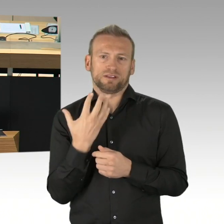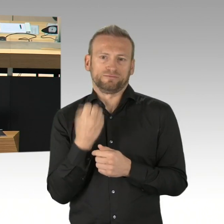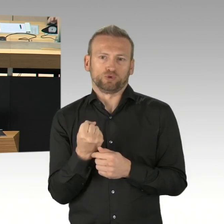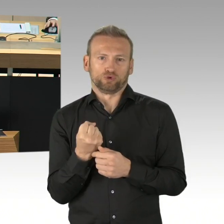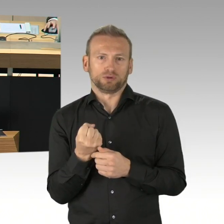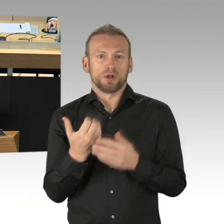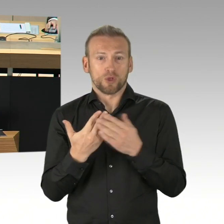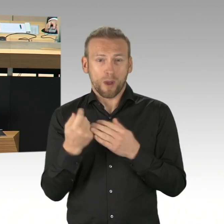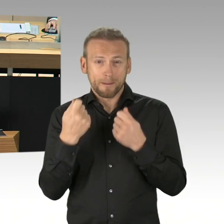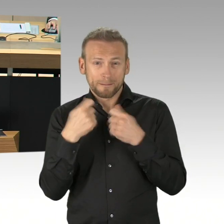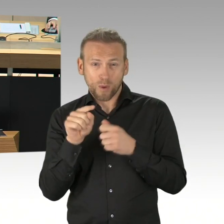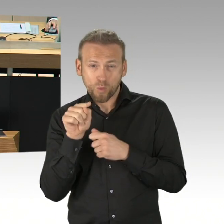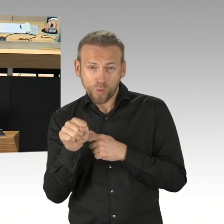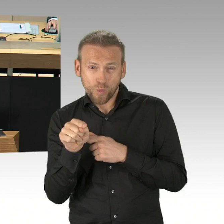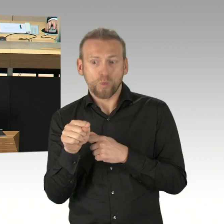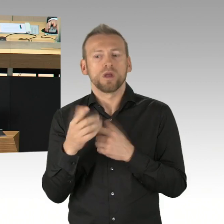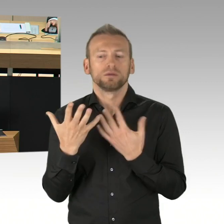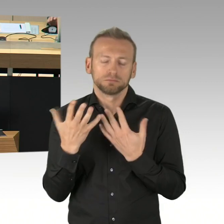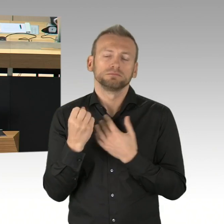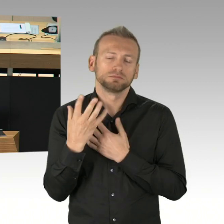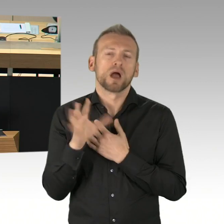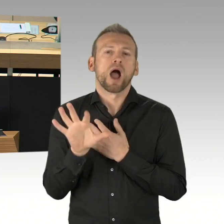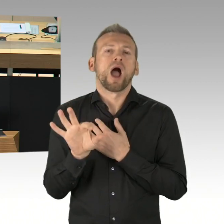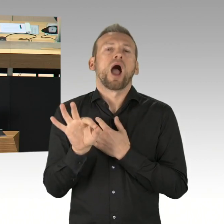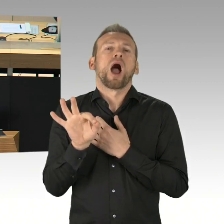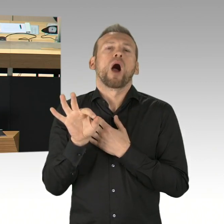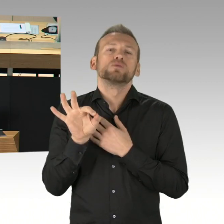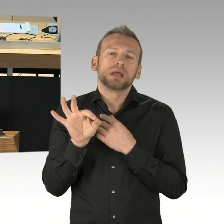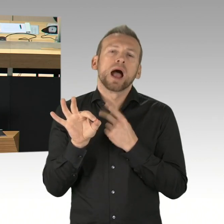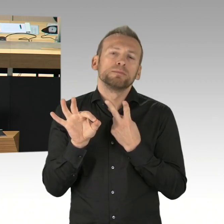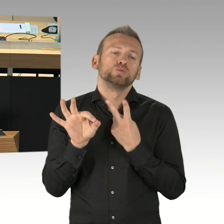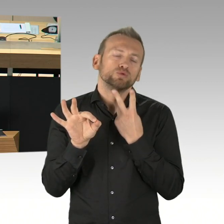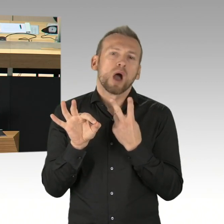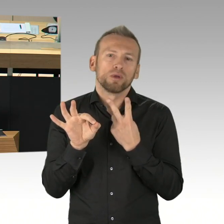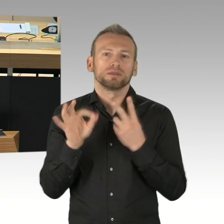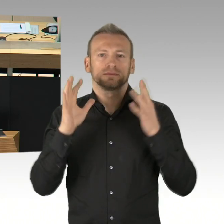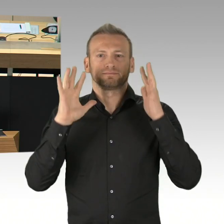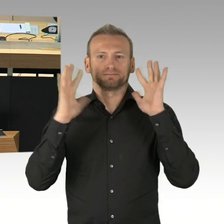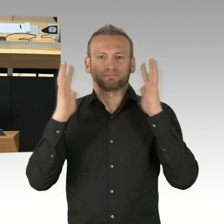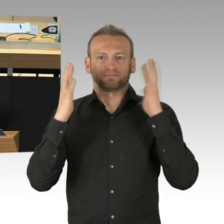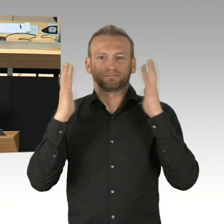dass es auch Ausweichreaktionen gibt. Es kann durchaus sein, dass jetzt verstärkt versucht wird,